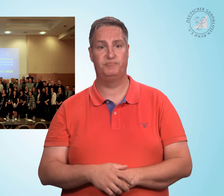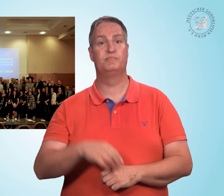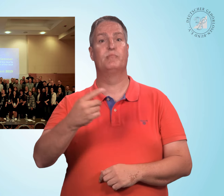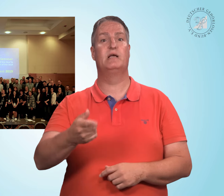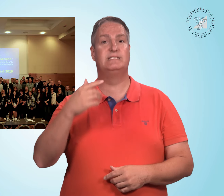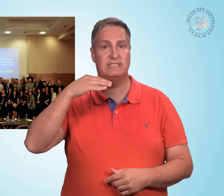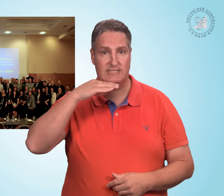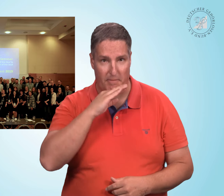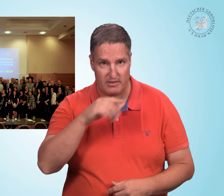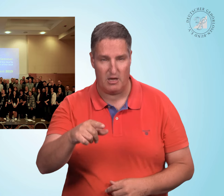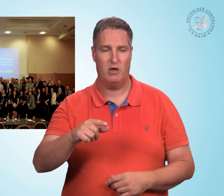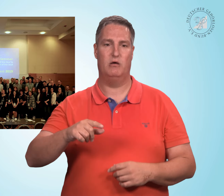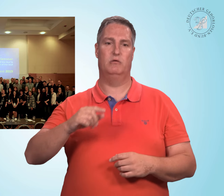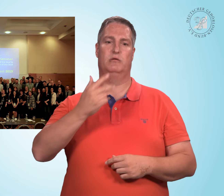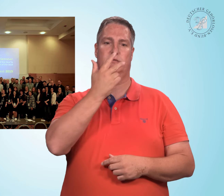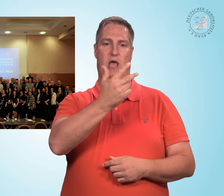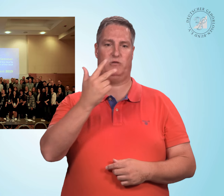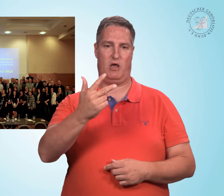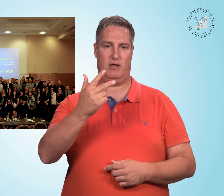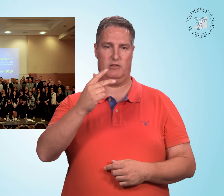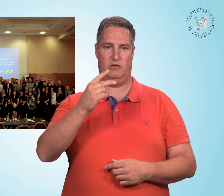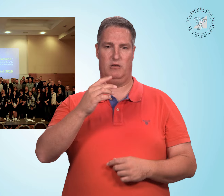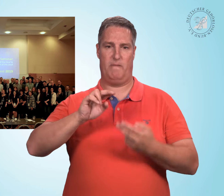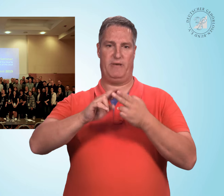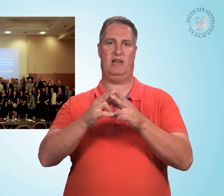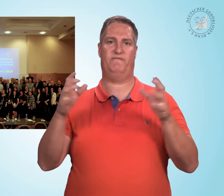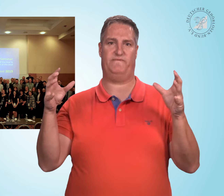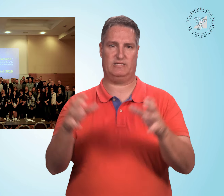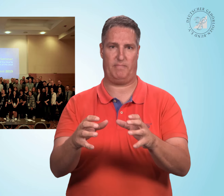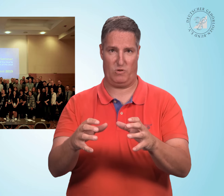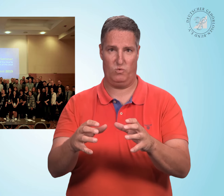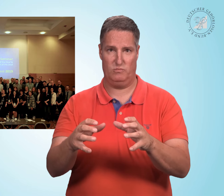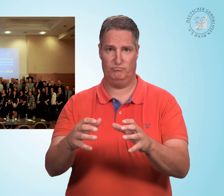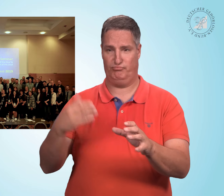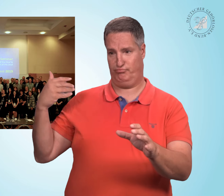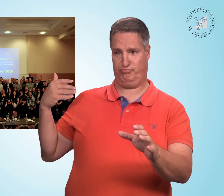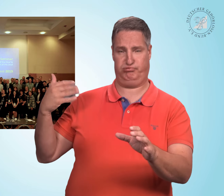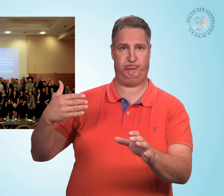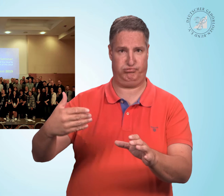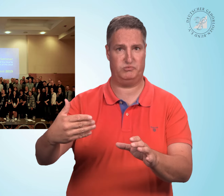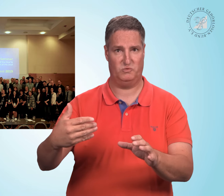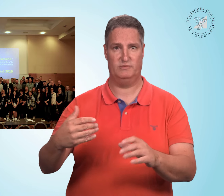Am Samstag, 18.05.2019 fand die 33. EUD-Mitgliederversammlung statt.